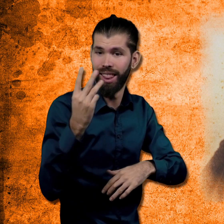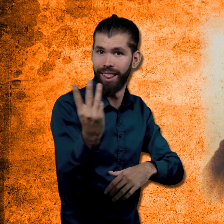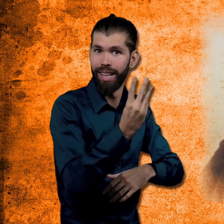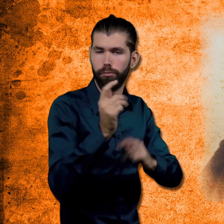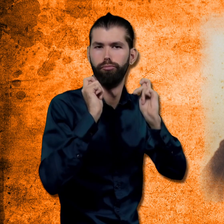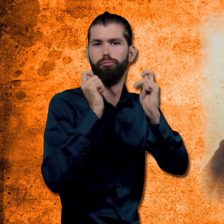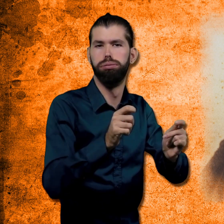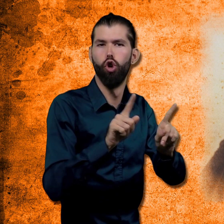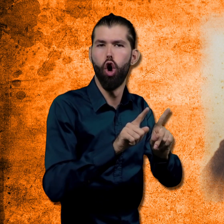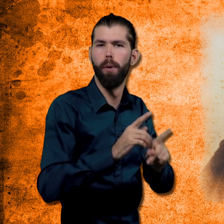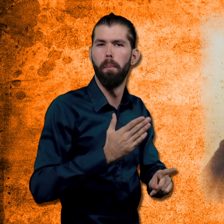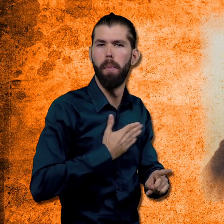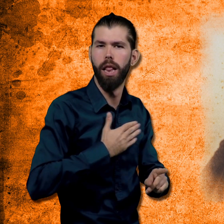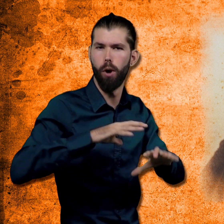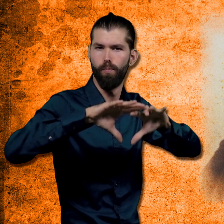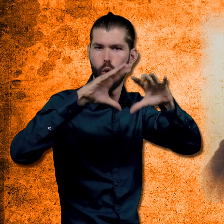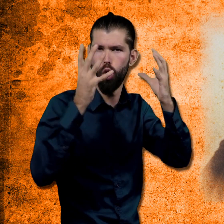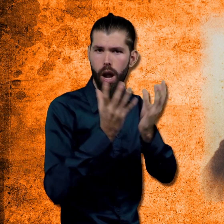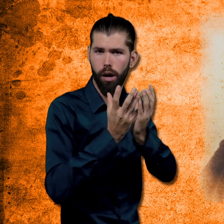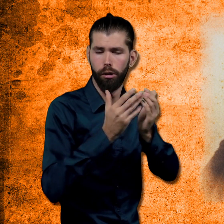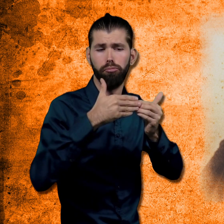Setze anys després es van incloure cinc béns més